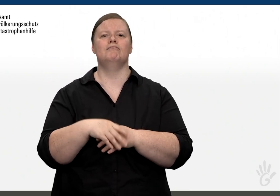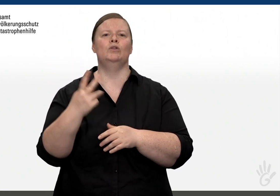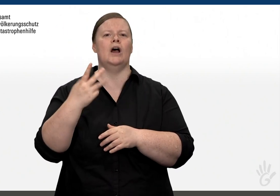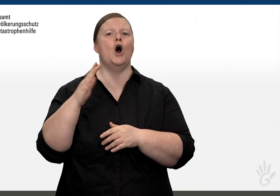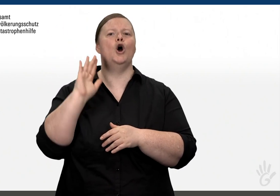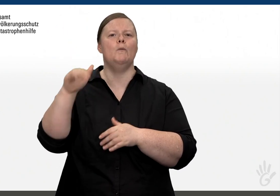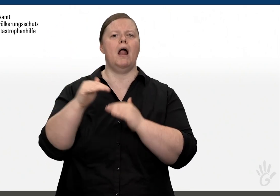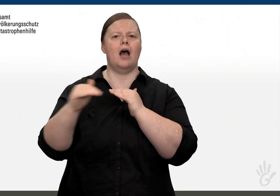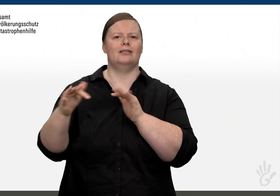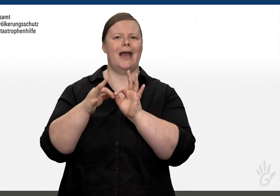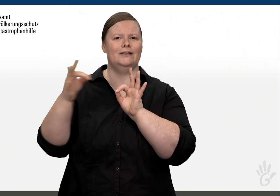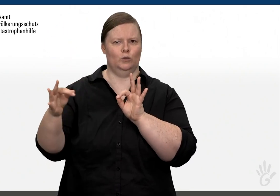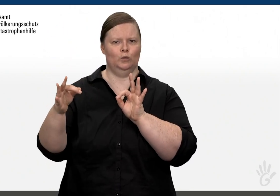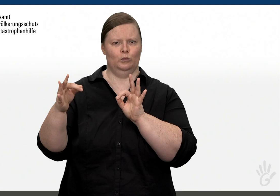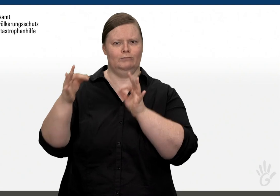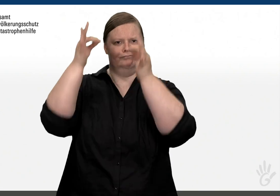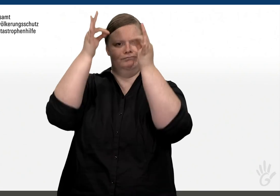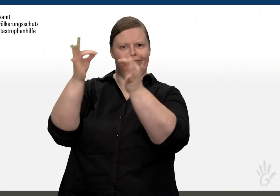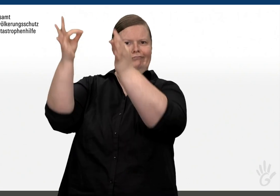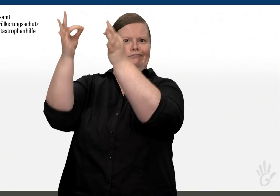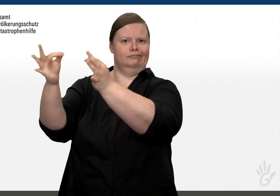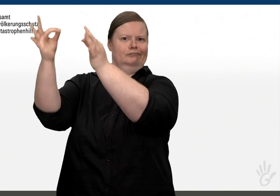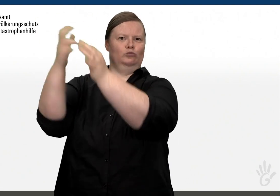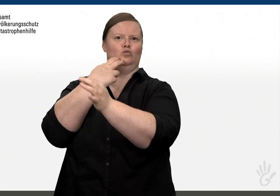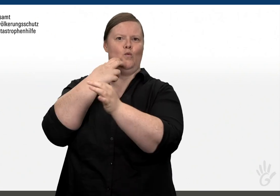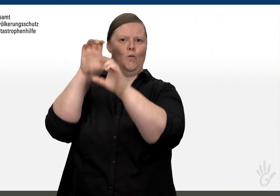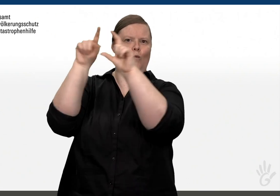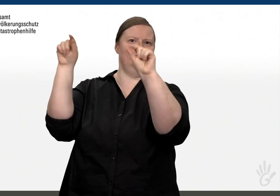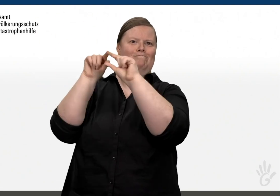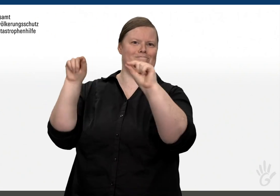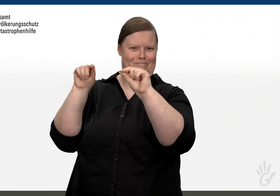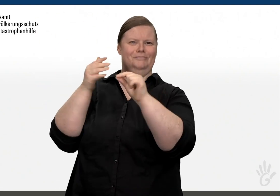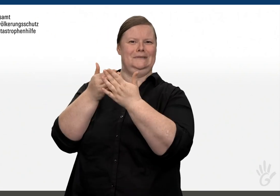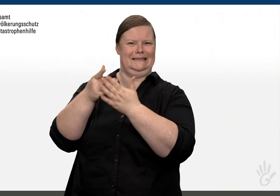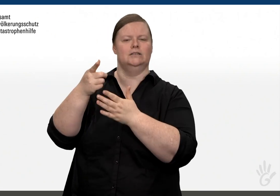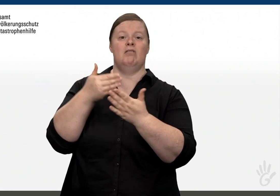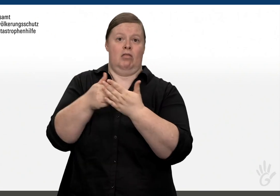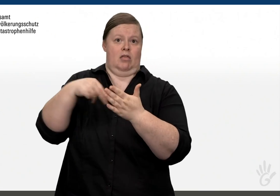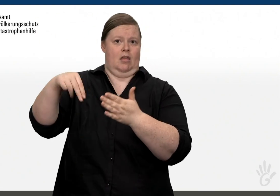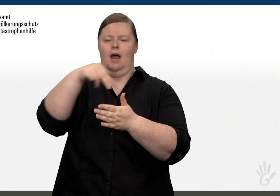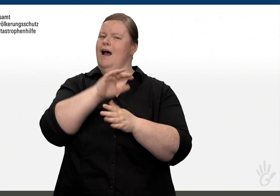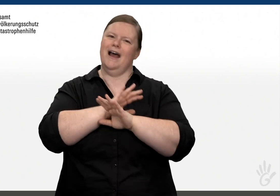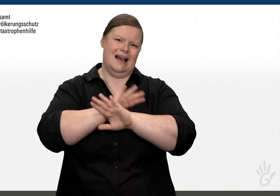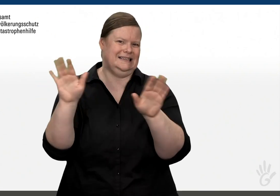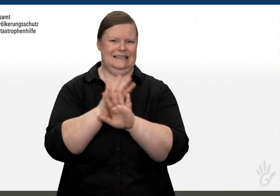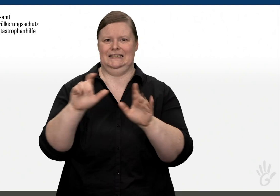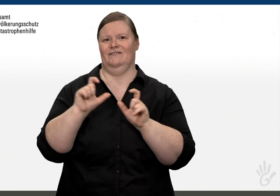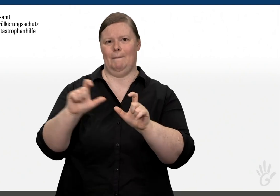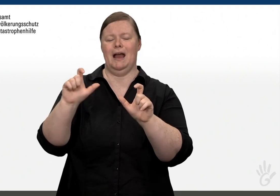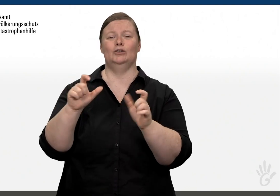und Überlandleitungen sollte vermieden werden.